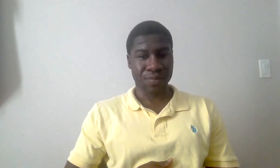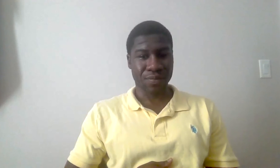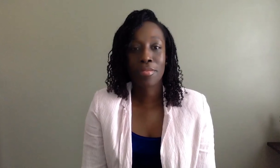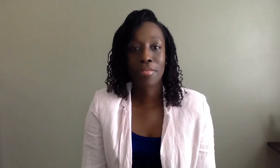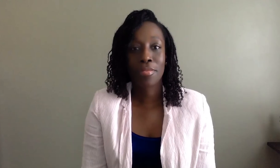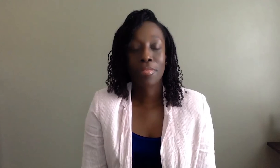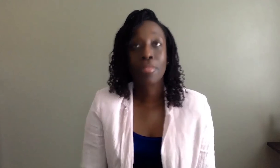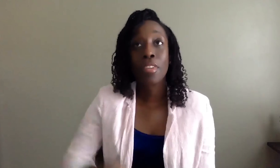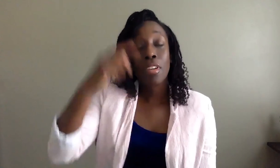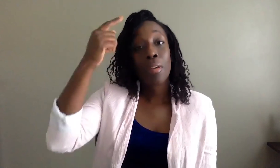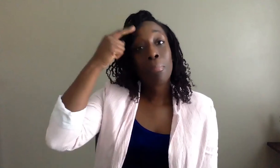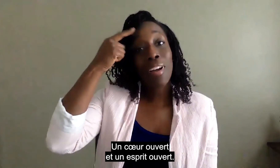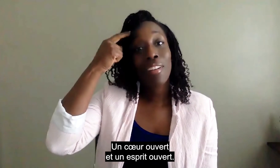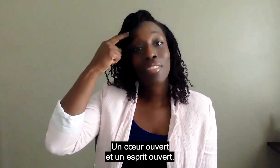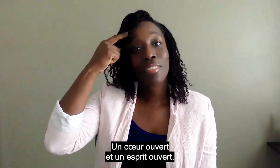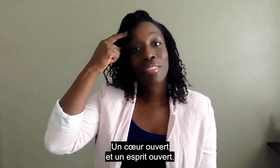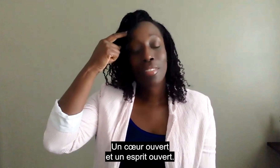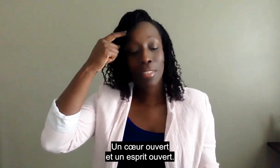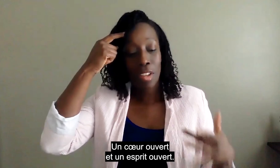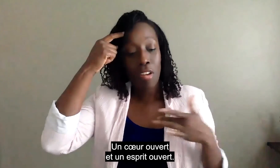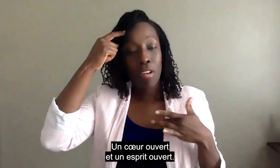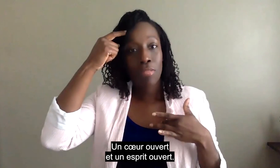Comme vous pouvez le constater,